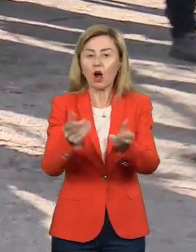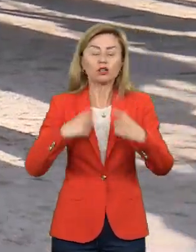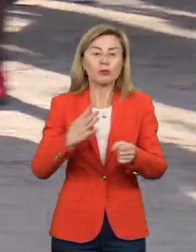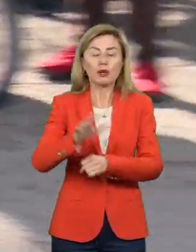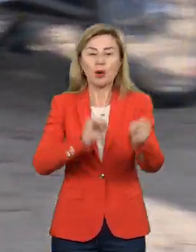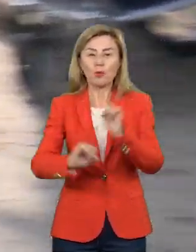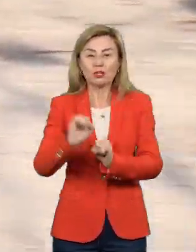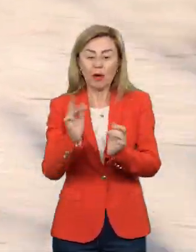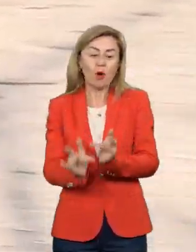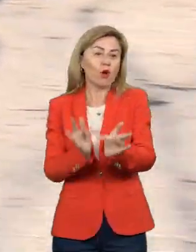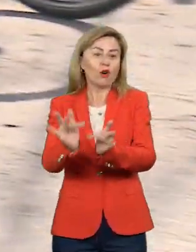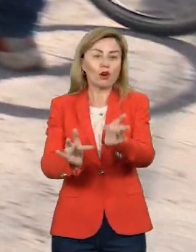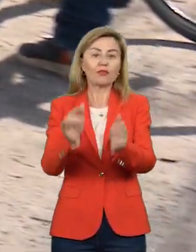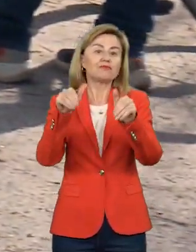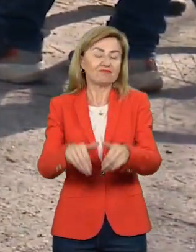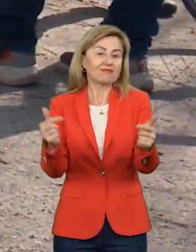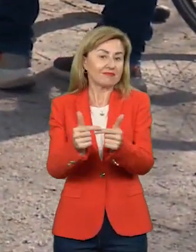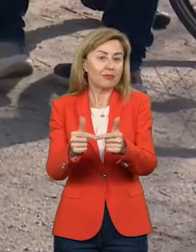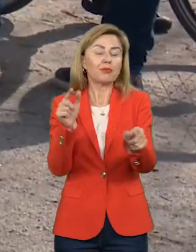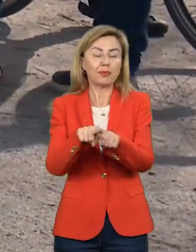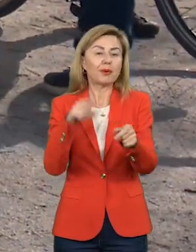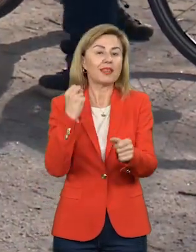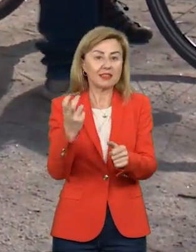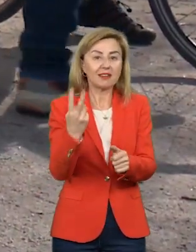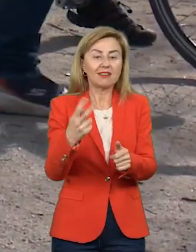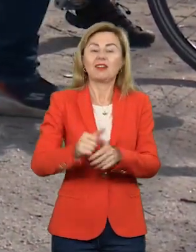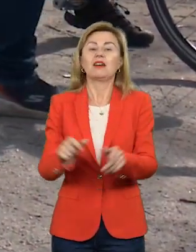czy jazdę na rowerze. Są dosyć popularne, wykorzystywane już przez różne organizacje.